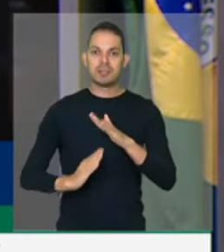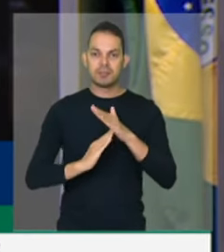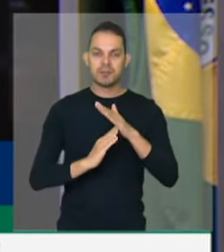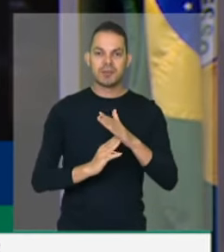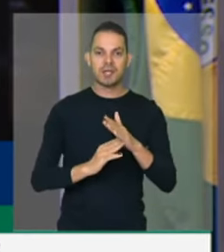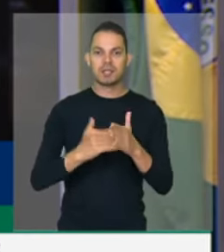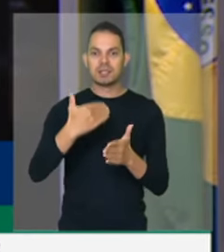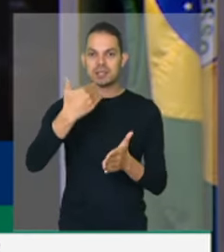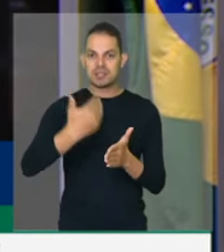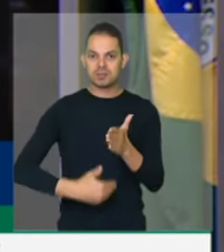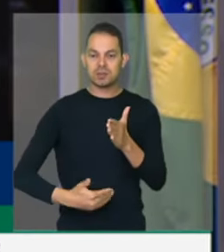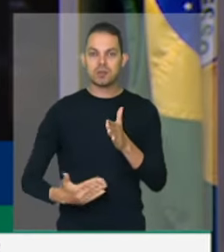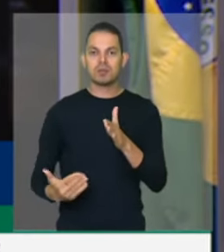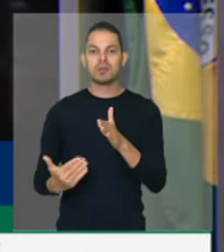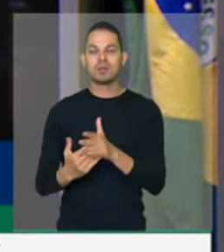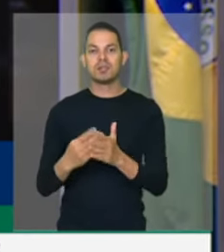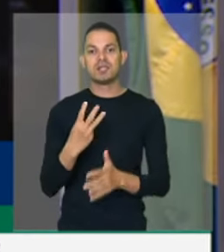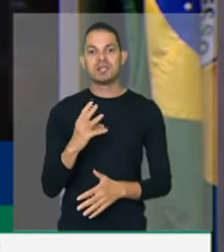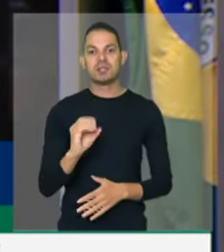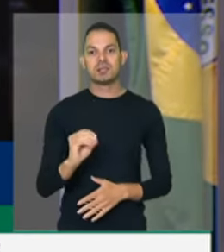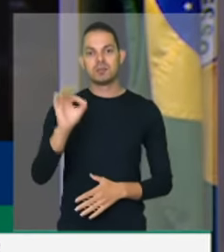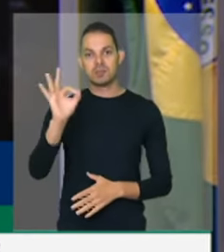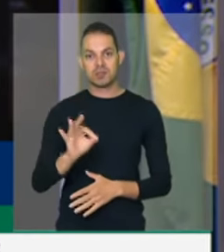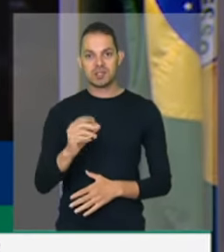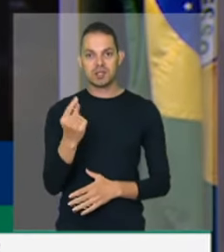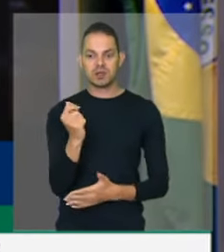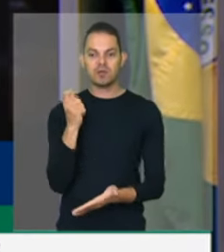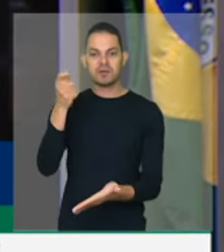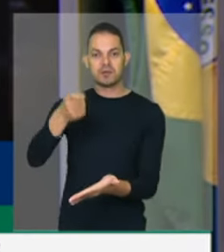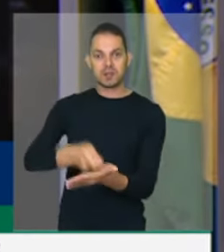LIMITE DE 30% DO VALOR PAGO DETERMINANDO QUE OS LEITOS TENHAM PREÇOS LIMITADOS AO VALOR PAGO PELO MINISTÉRIO DA